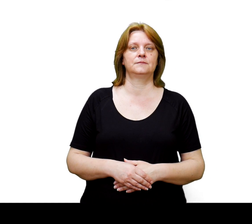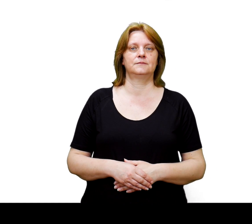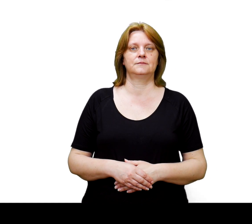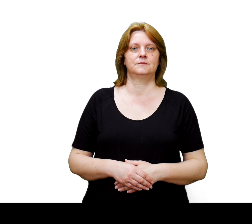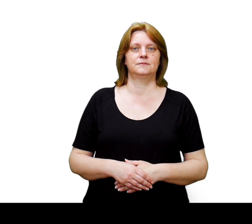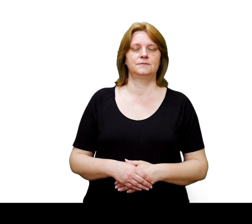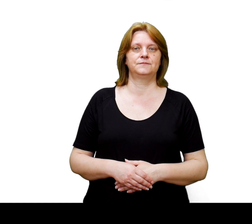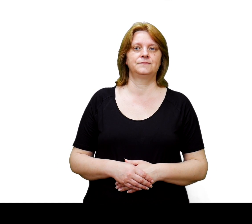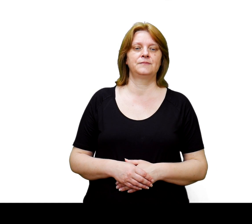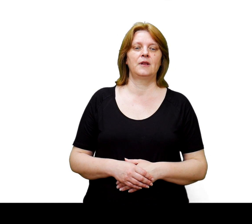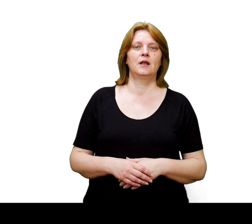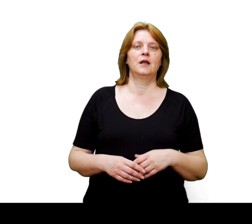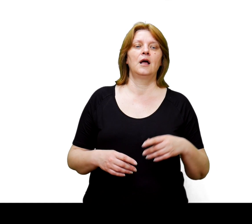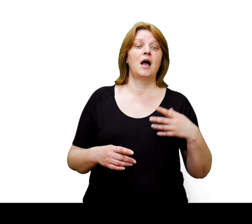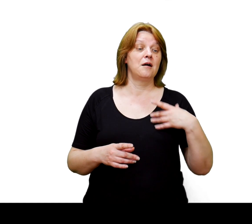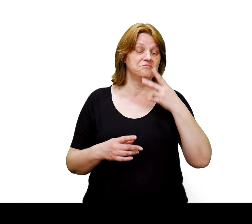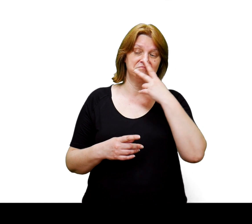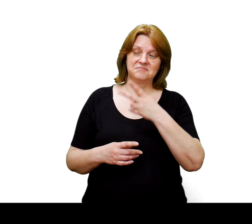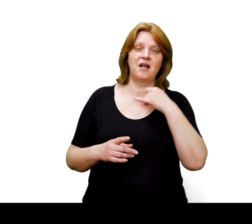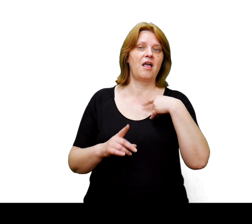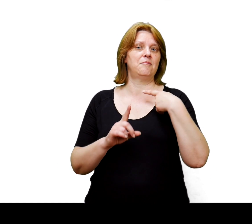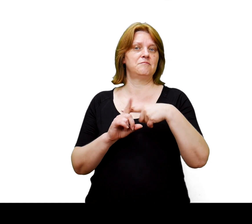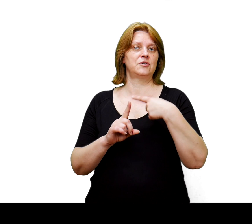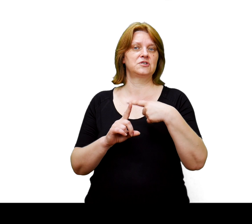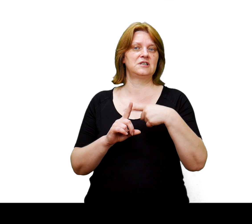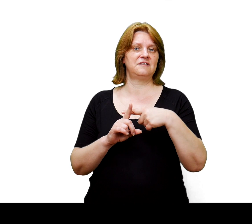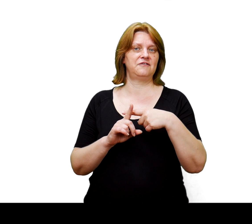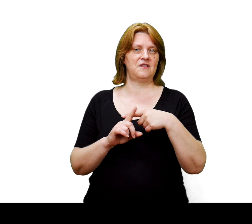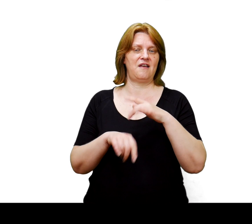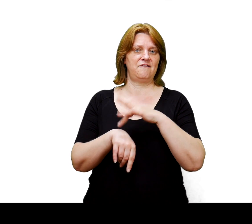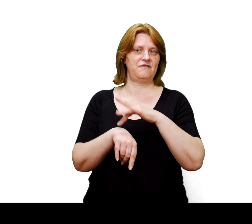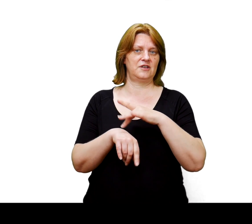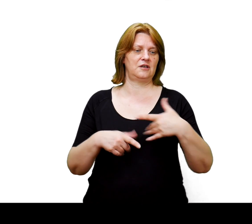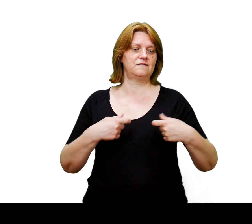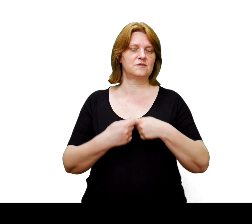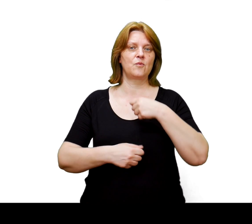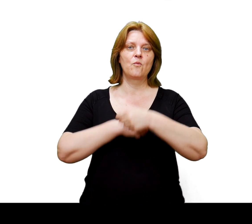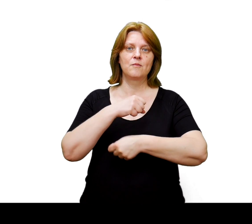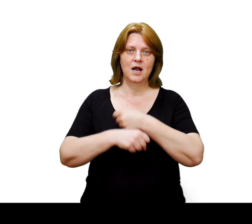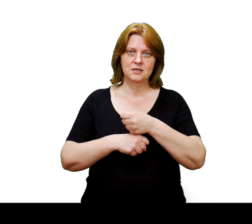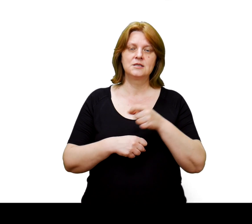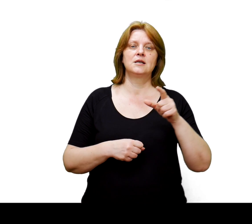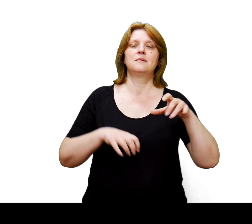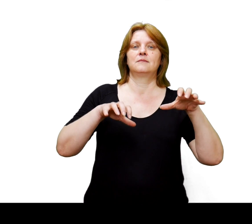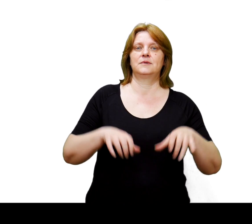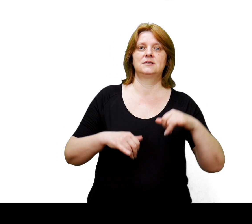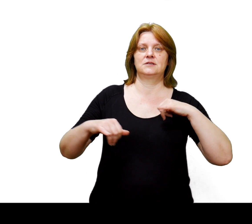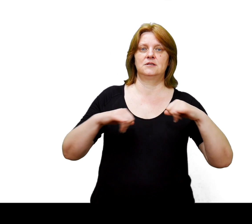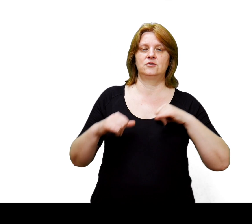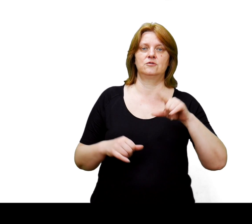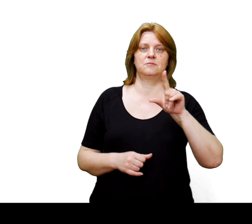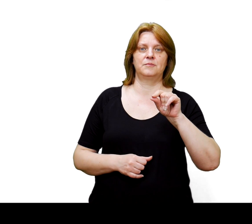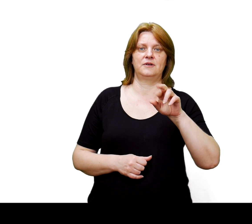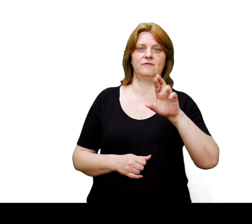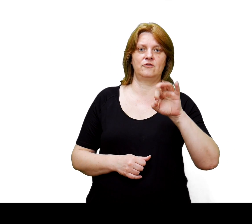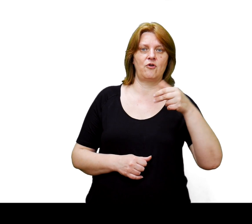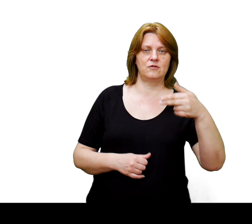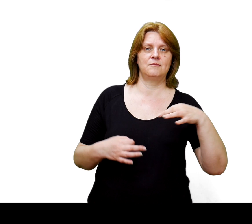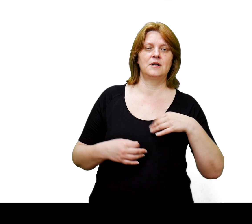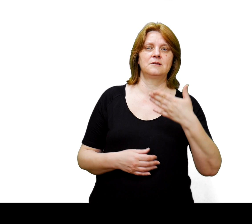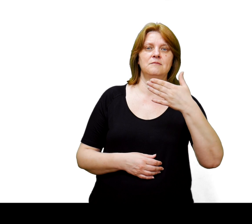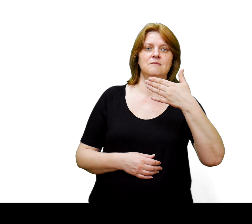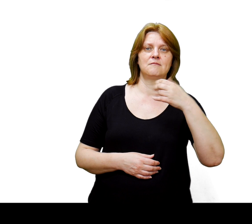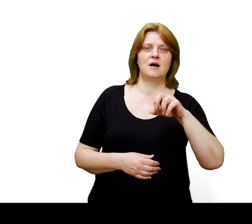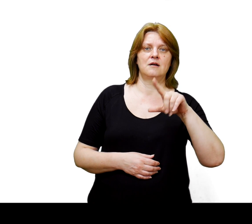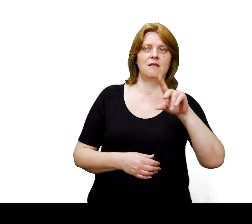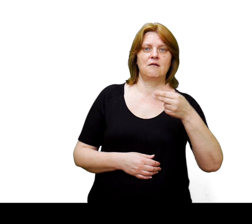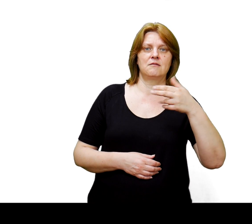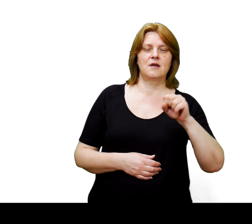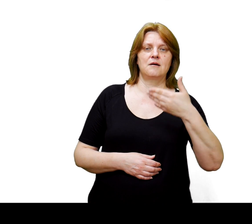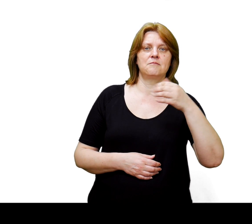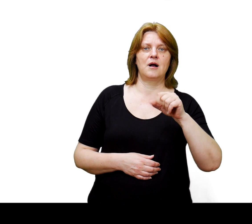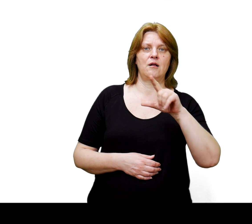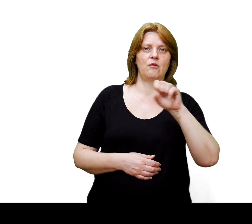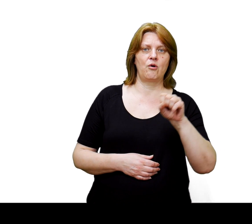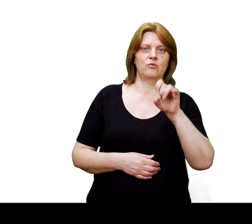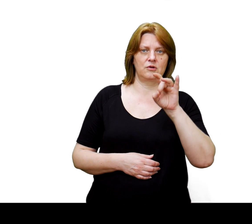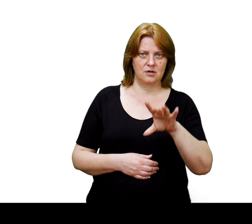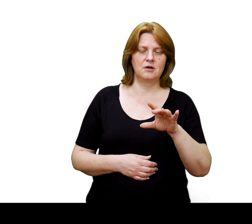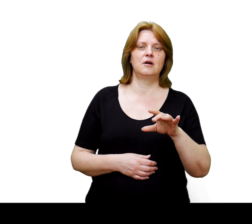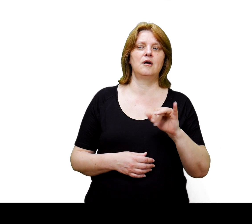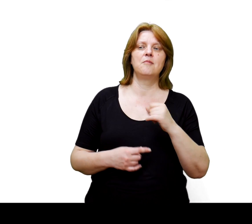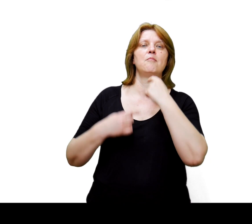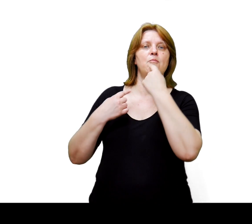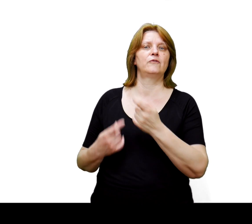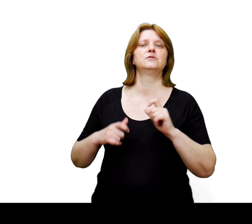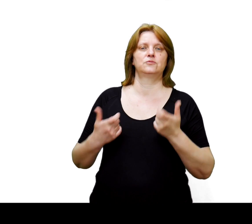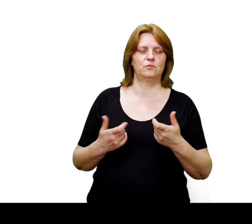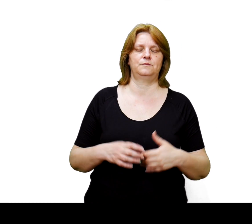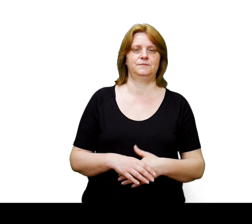Wskazując na pozytywne efekty współpracy prezes Zarządu PFRON Marlena Malag, mówiła: